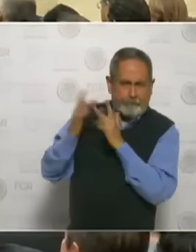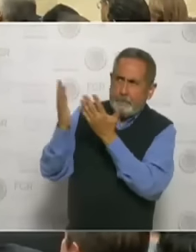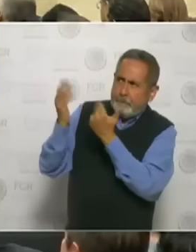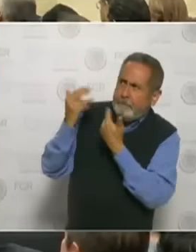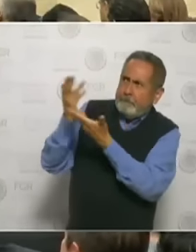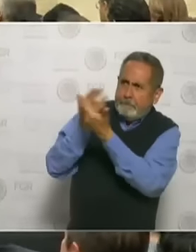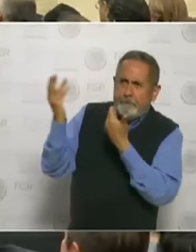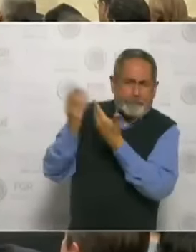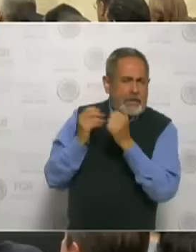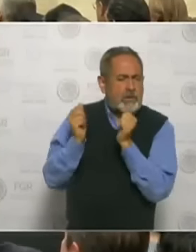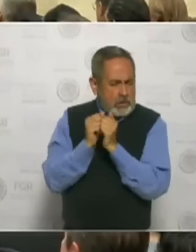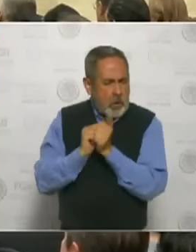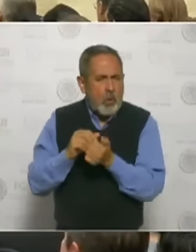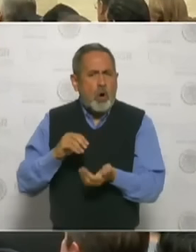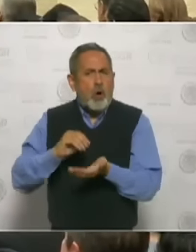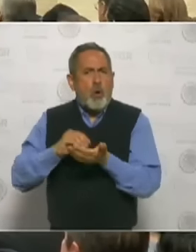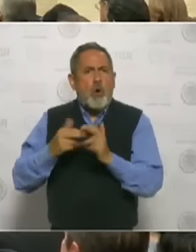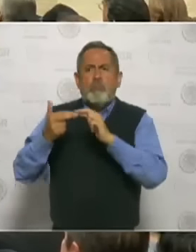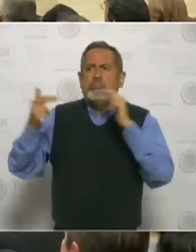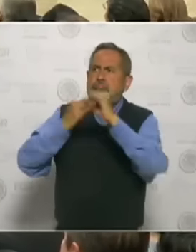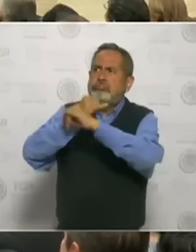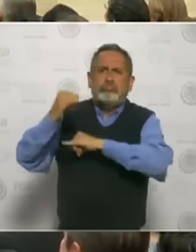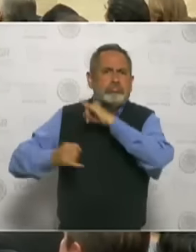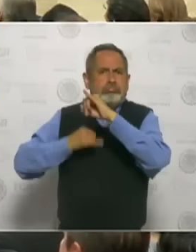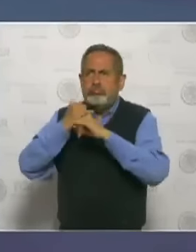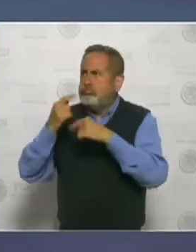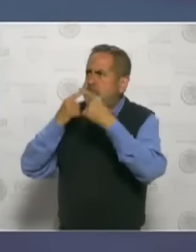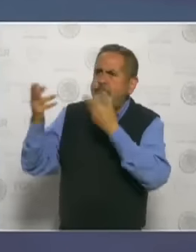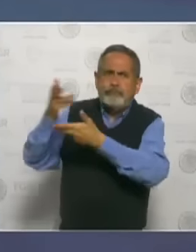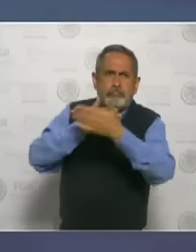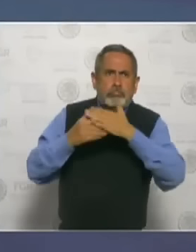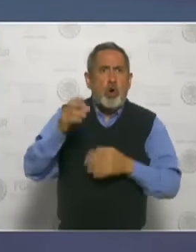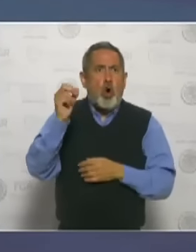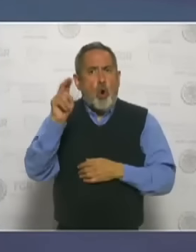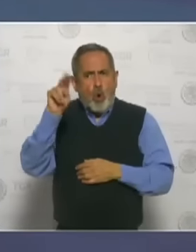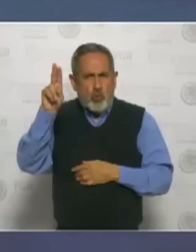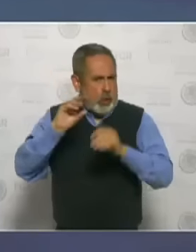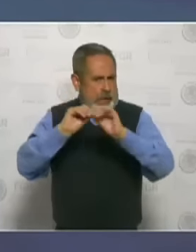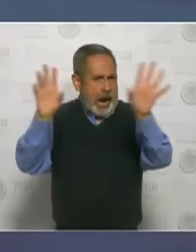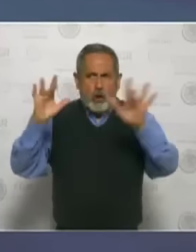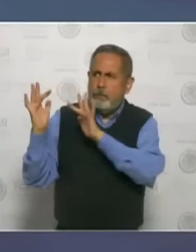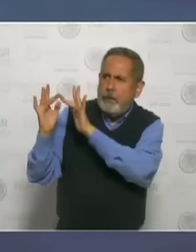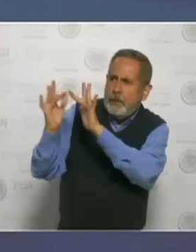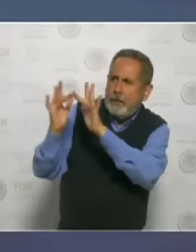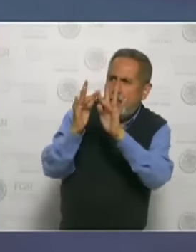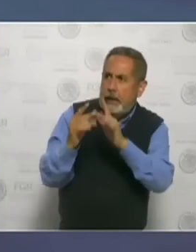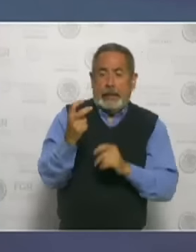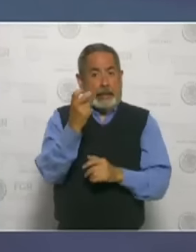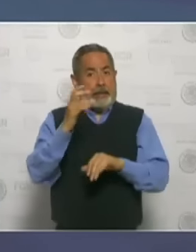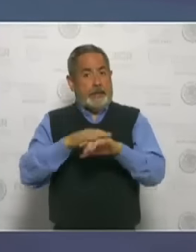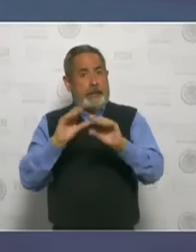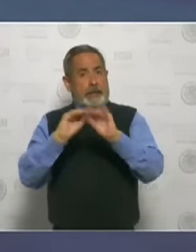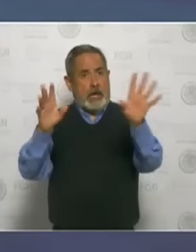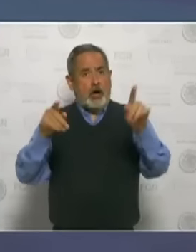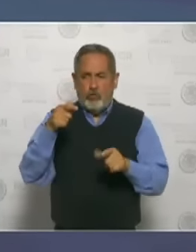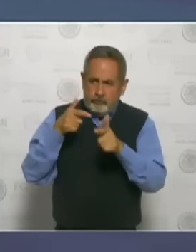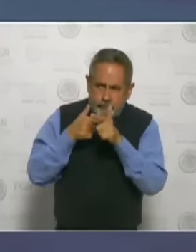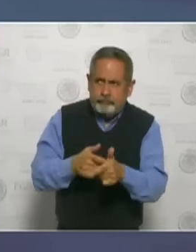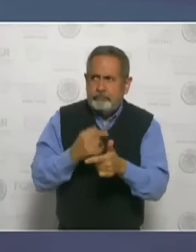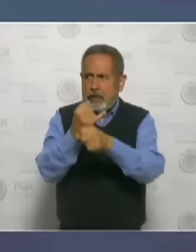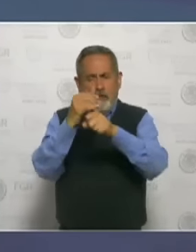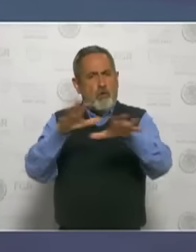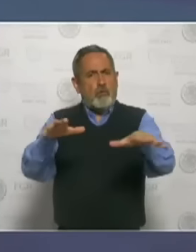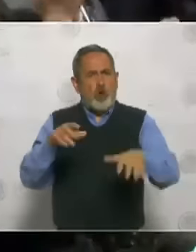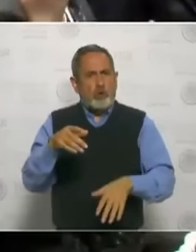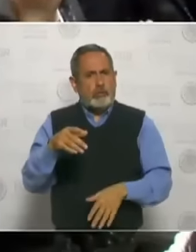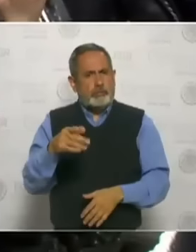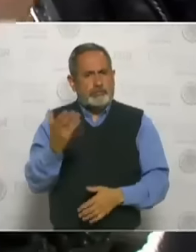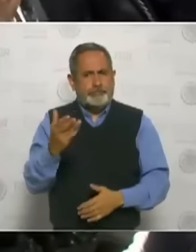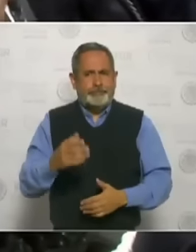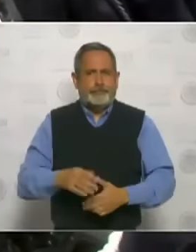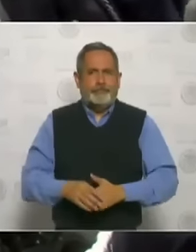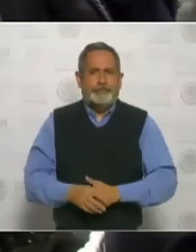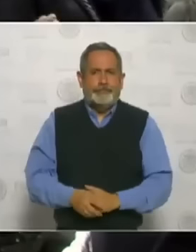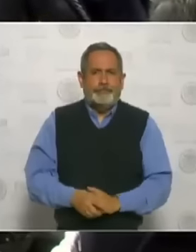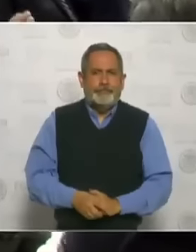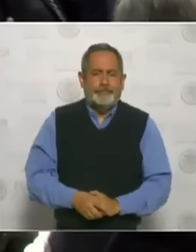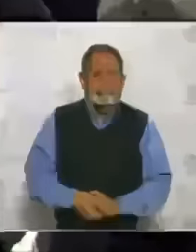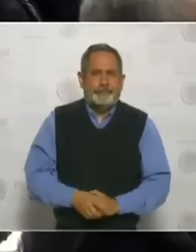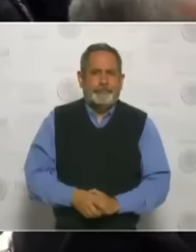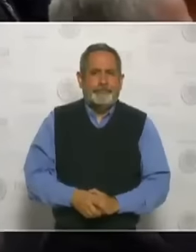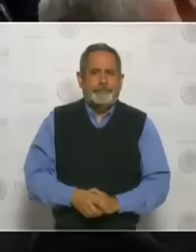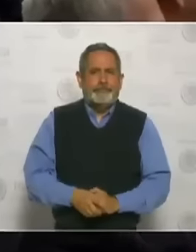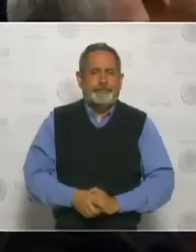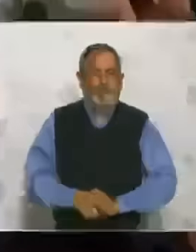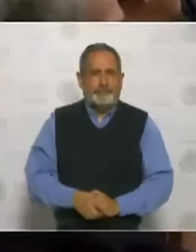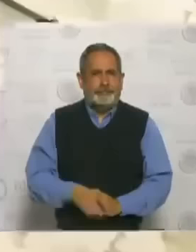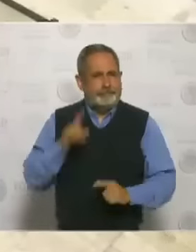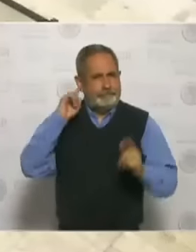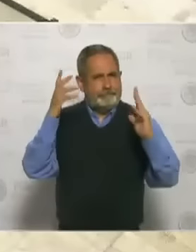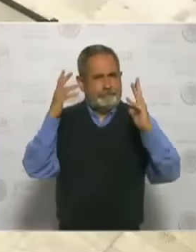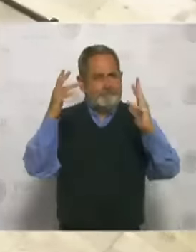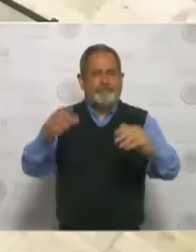la relación con agencias internacionales de la ONU, desde luego. Y en este sentido les informo,